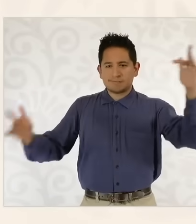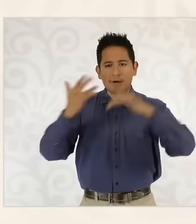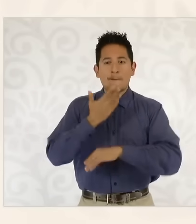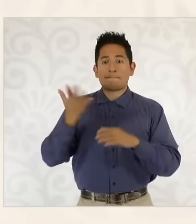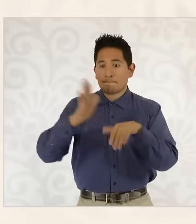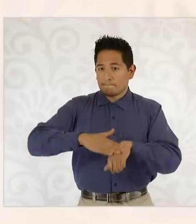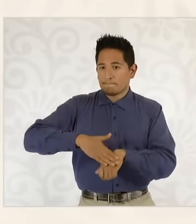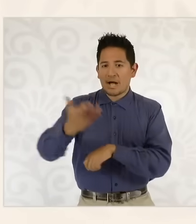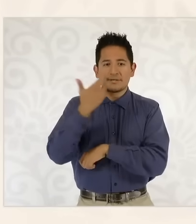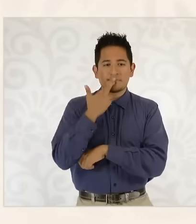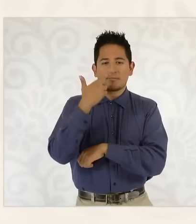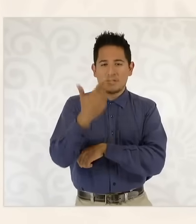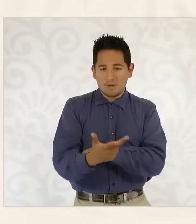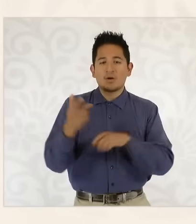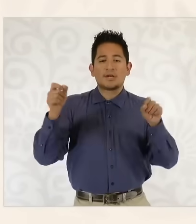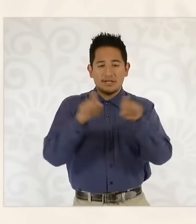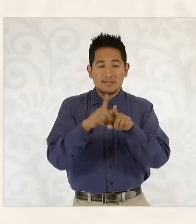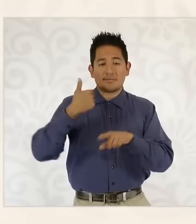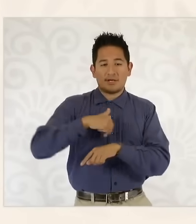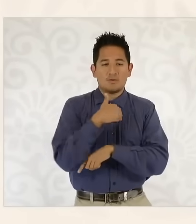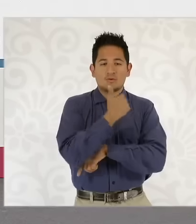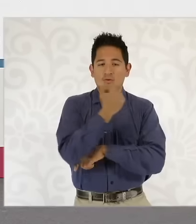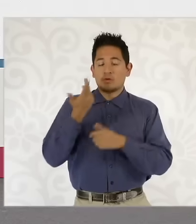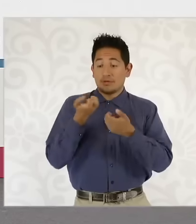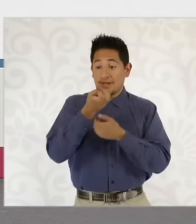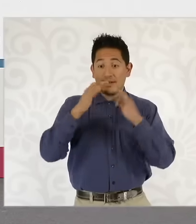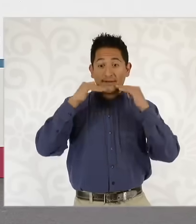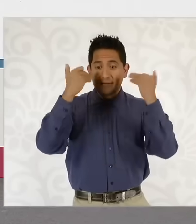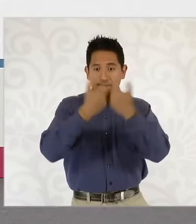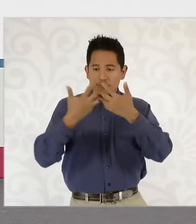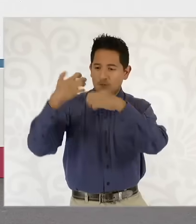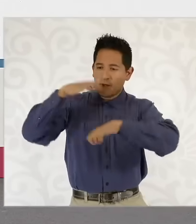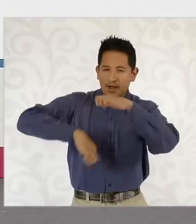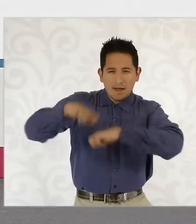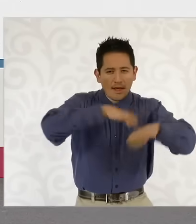el requerimiento de los polos de desarrollo y de las industrias que ahorita están también en pleno